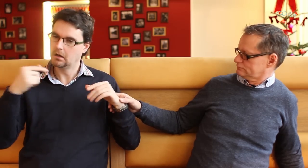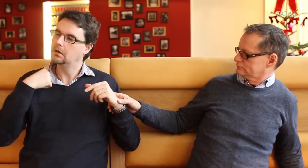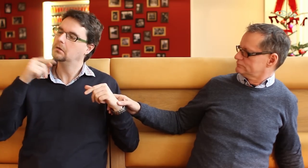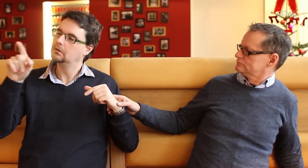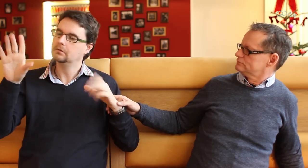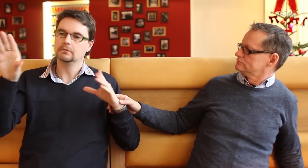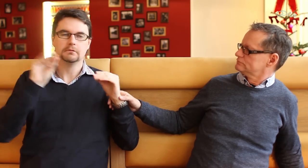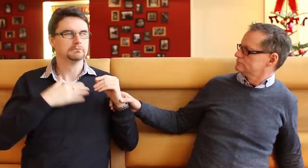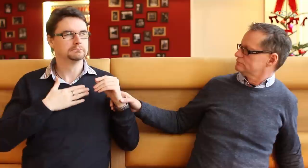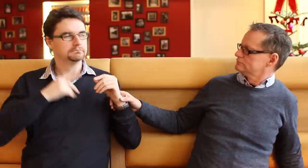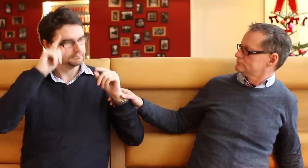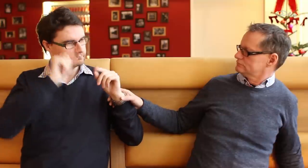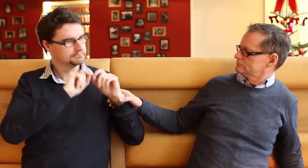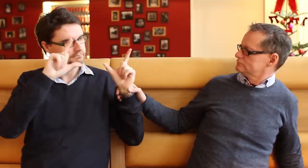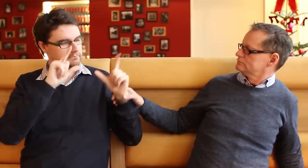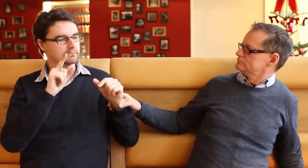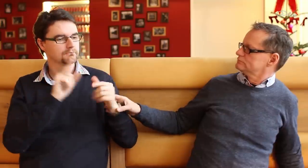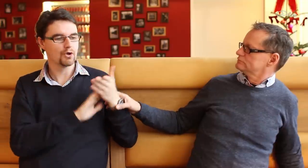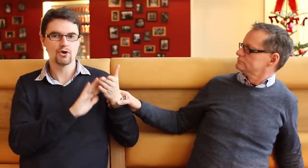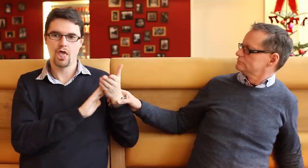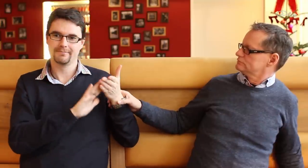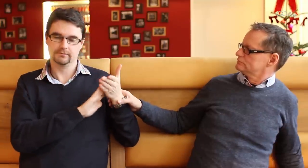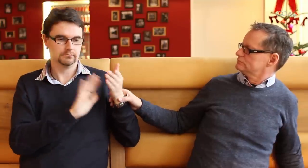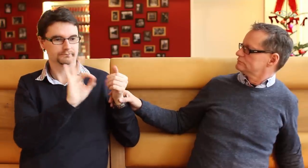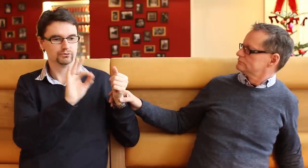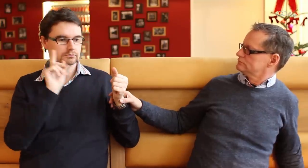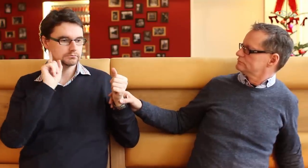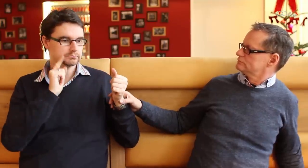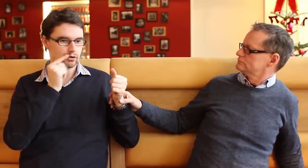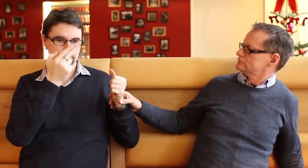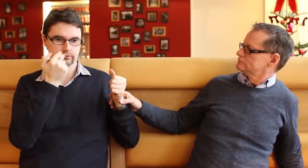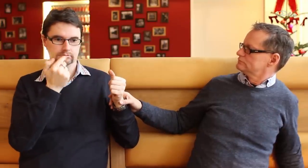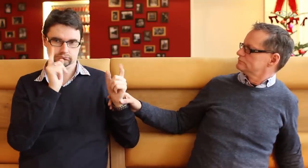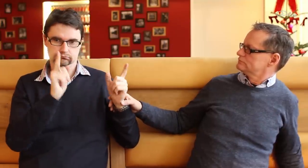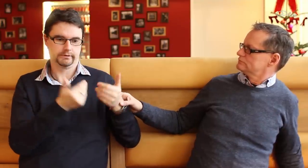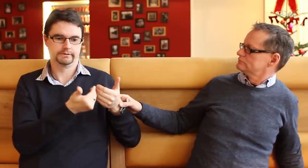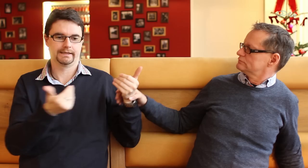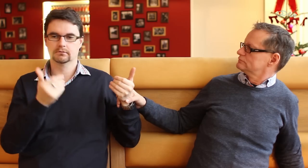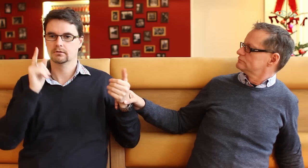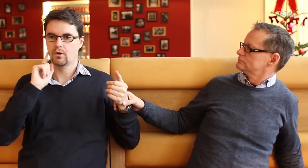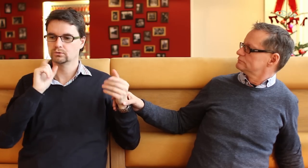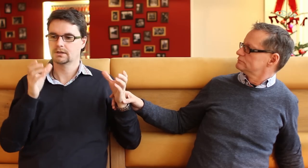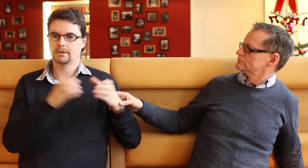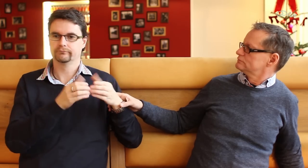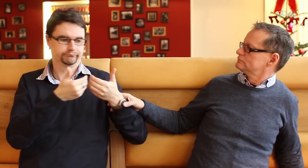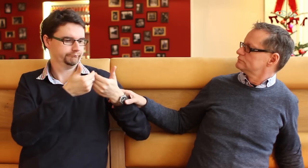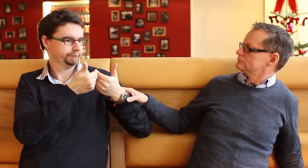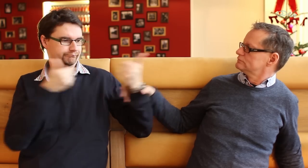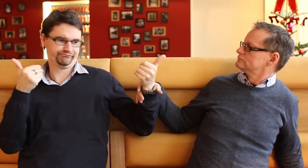Wenn ich da so drüber nachdenke, ist das so ähnlich wie, Lormen trennt die Taubblinden von der Gehörlosengemeinschaft.